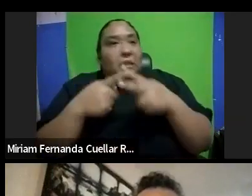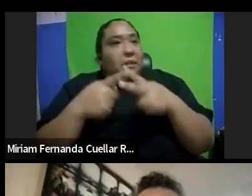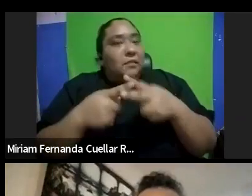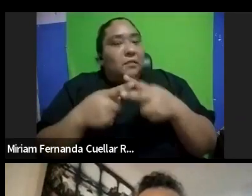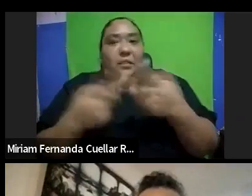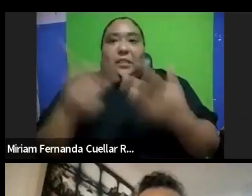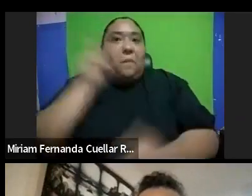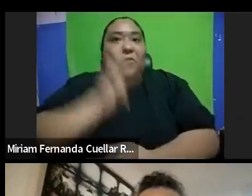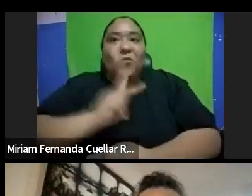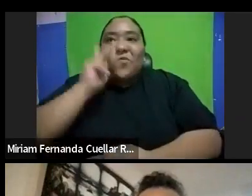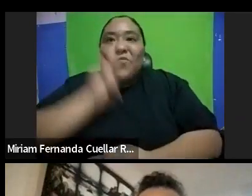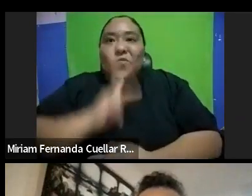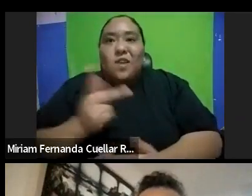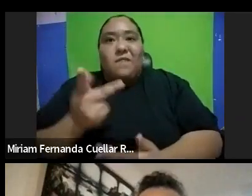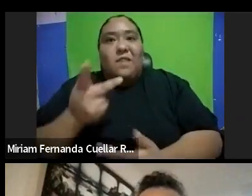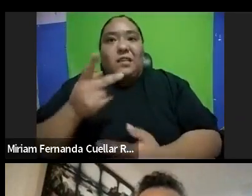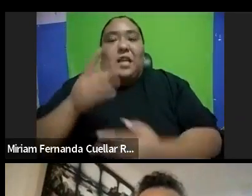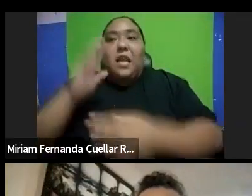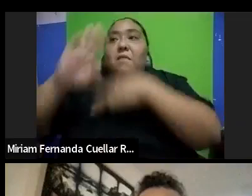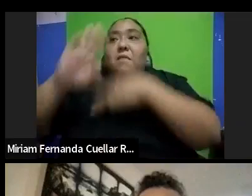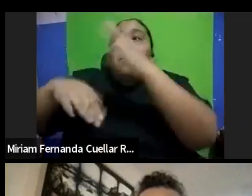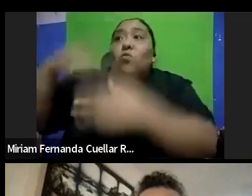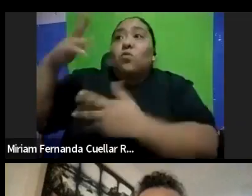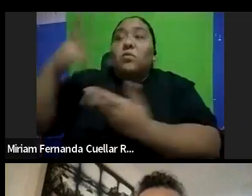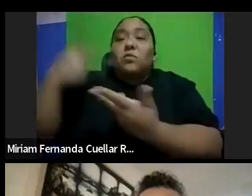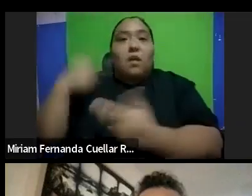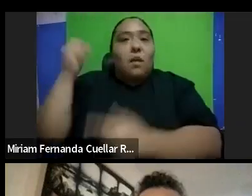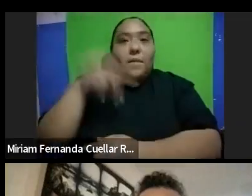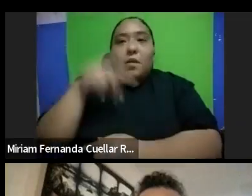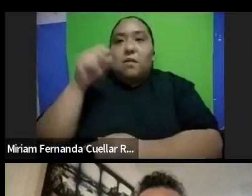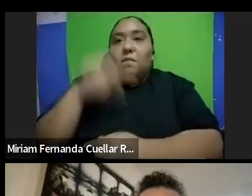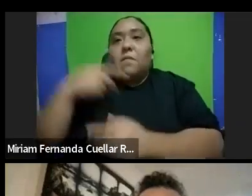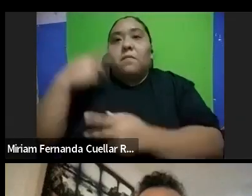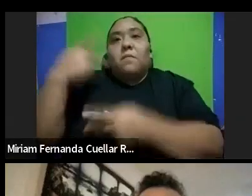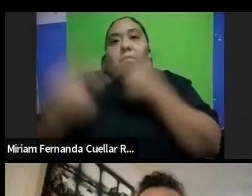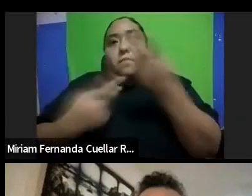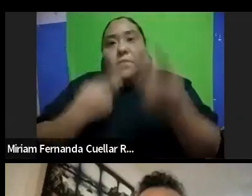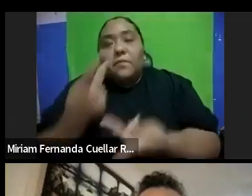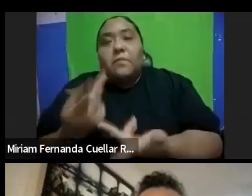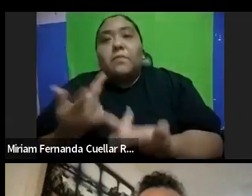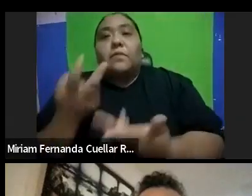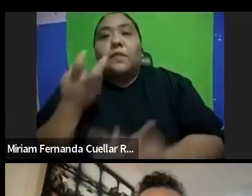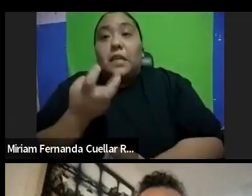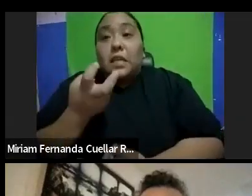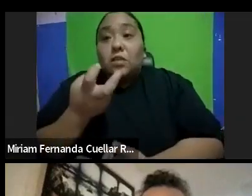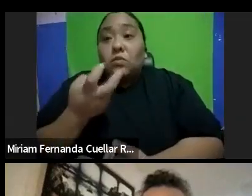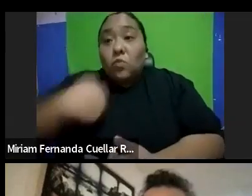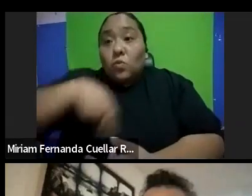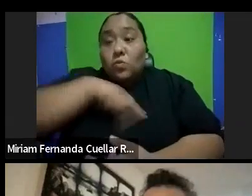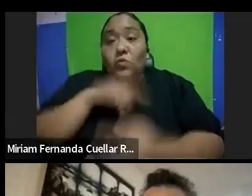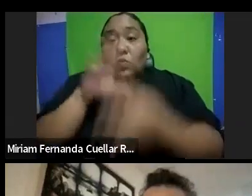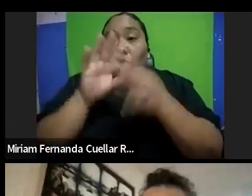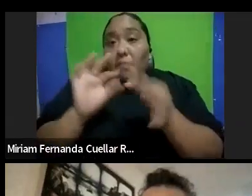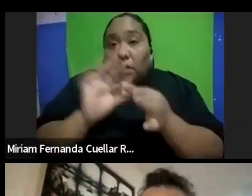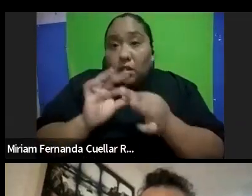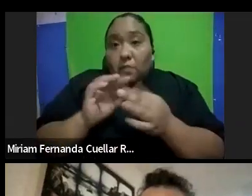matemáticas según las pruebas que matemáticas según las pruebas que también son estandarizadas e impuestas a nivel mundial. y entonces